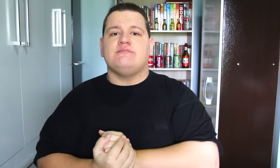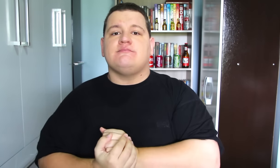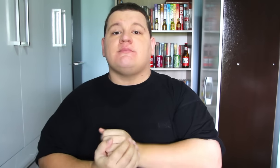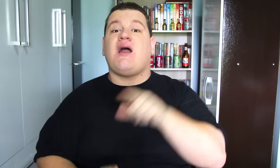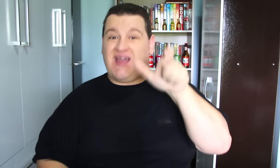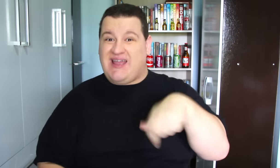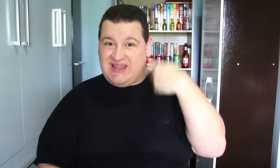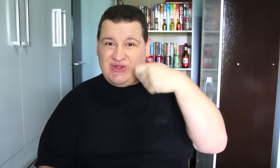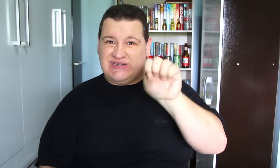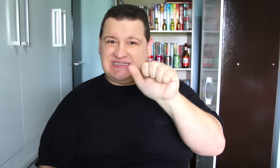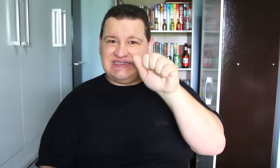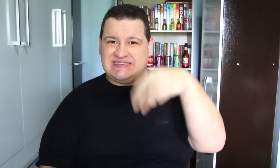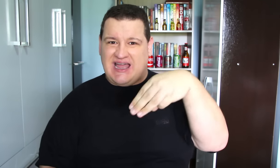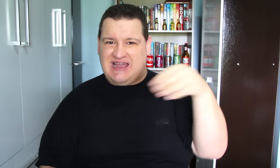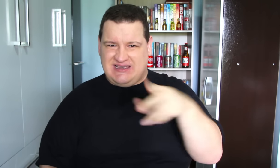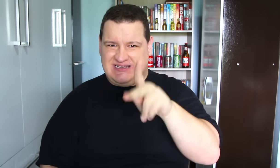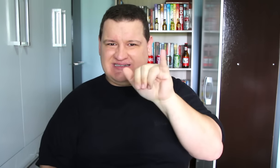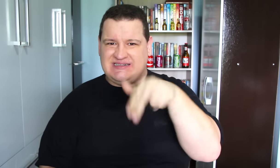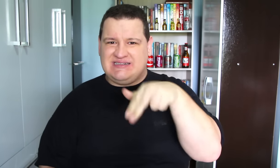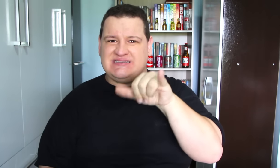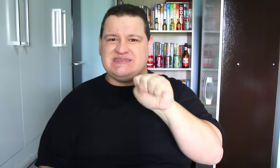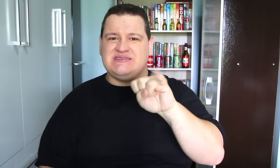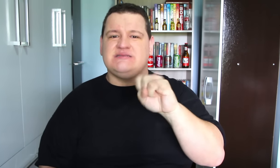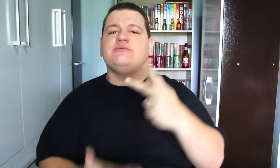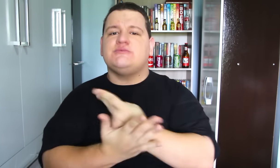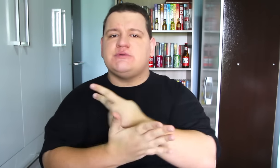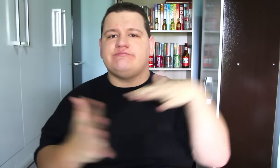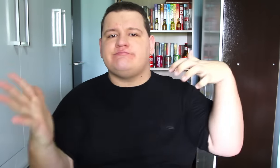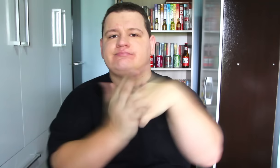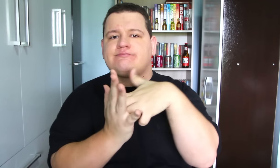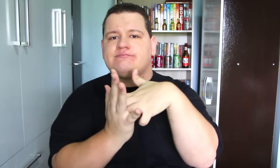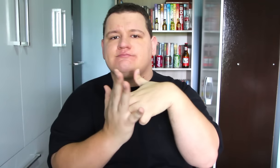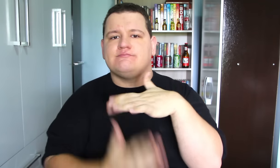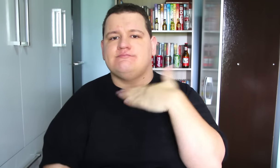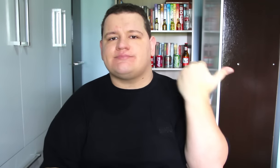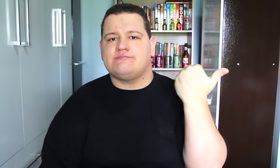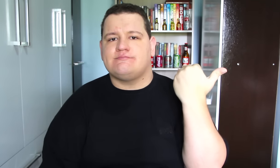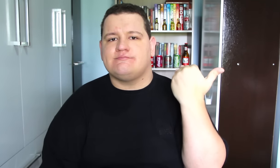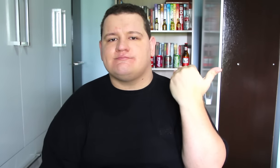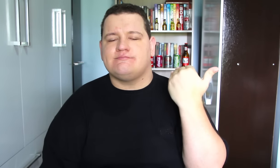O ator Sam Kinison sofreu acidente de carro e faleceu.